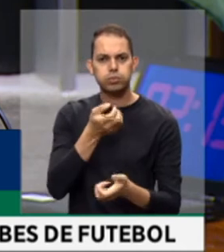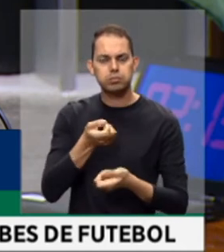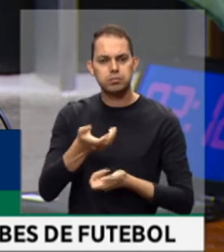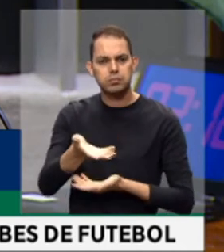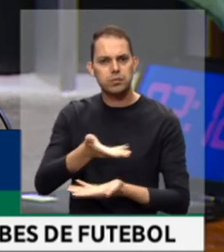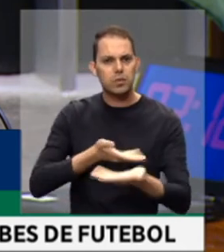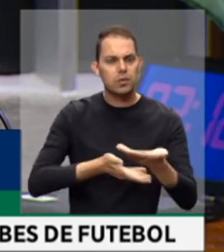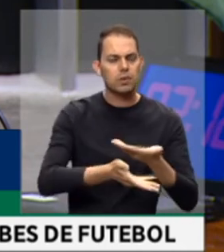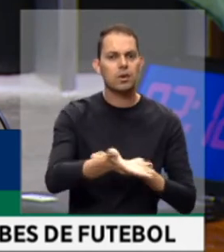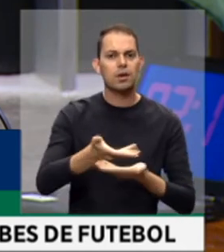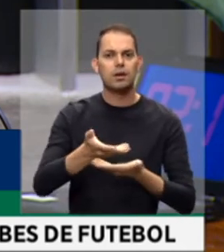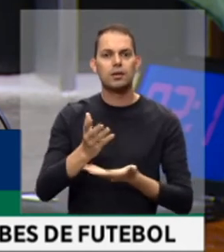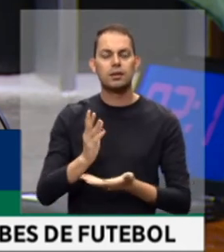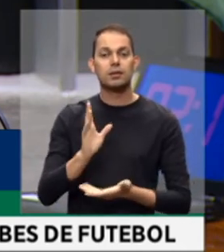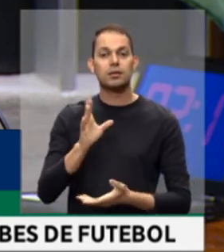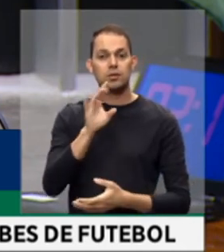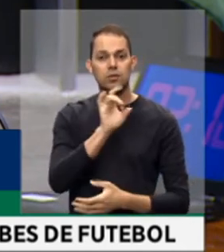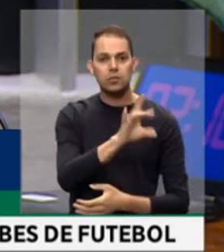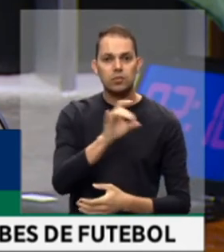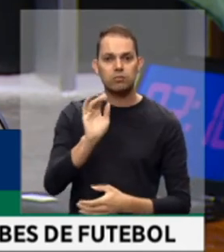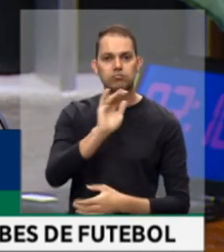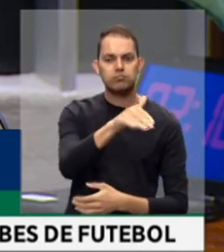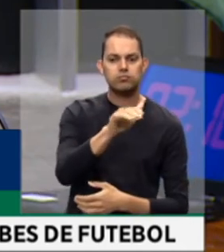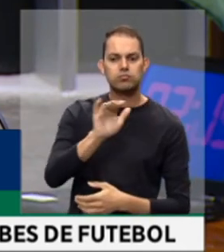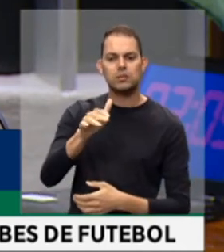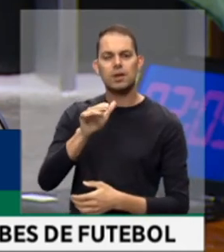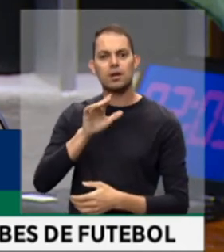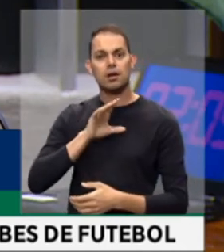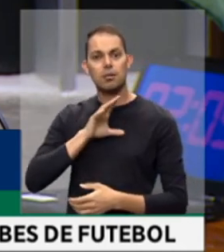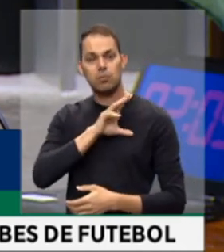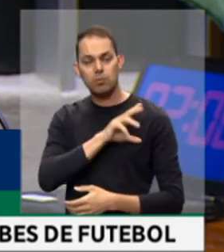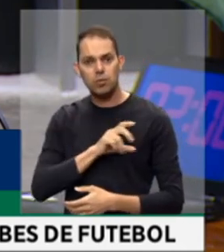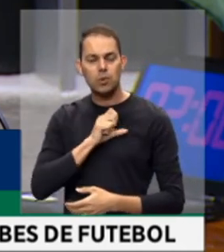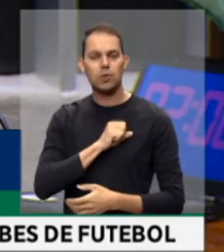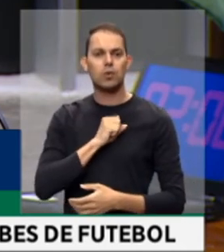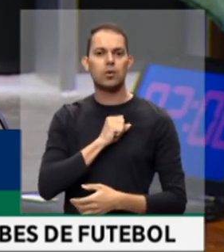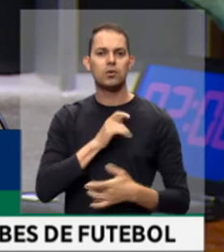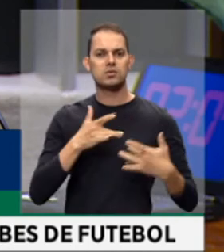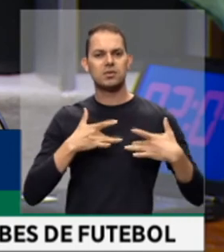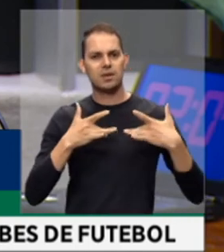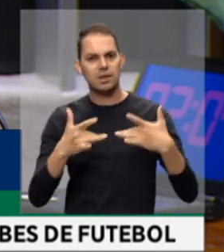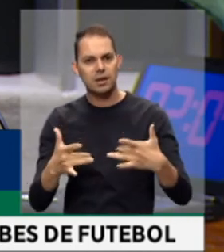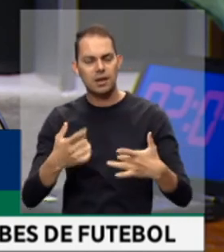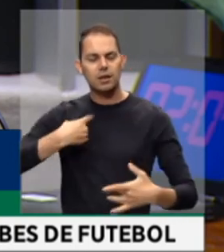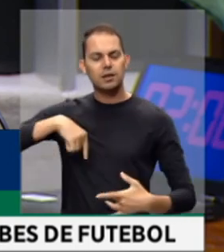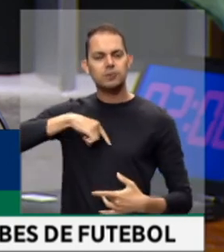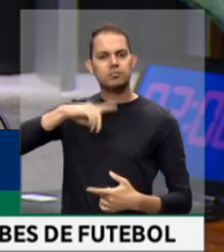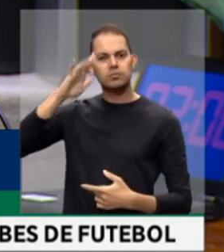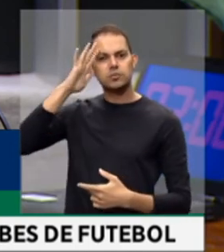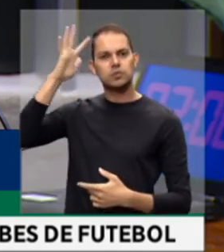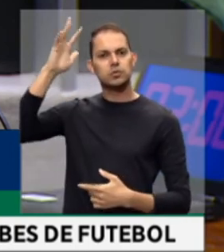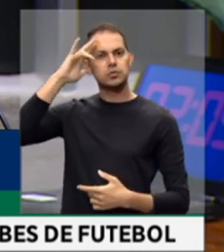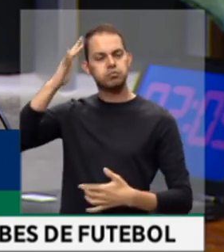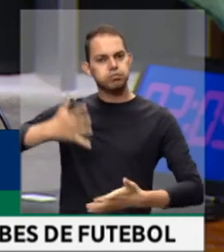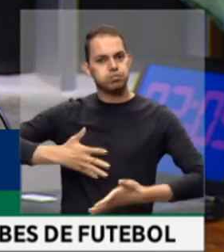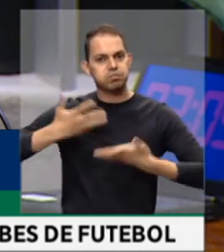E LIVREMENTE ASSOCIADOS PRODUZINDO... O BEM COMUM , MOVIDOS PELO AMOR, PELA SOLIDARIEDADE. É ESTE SONHO